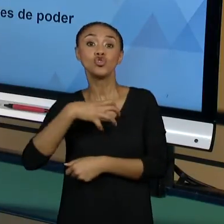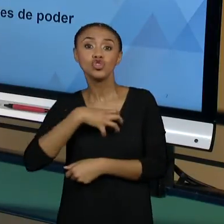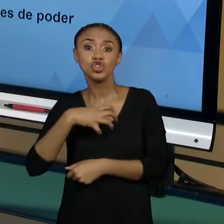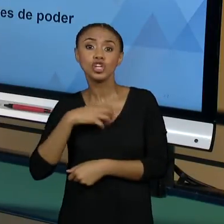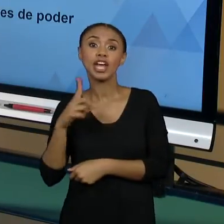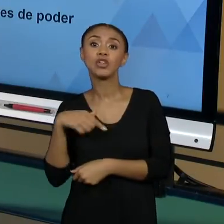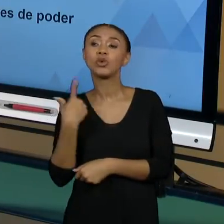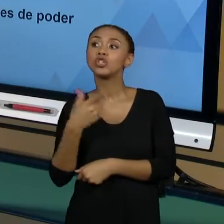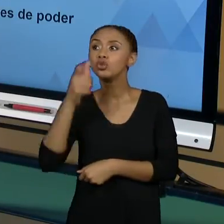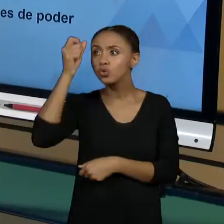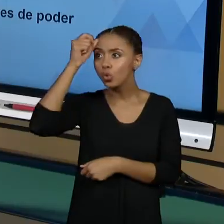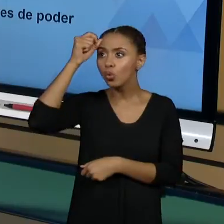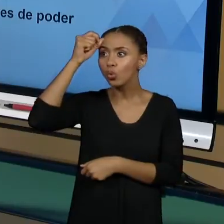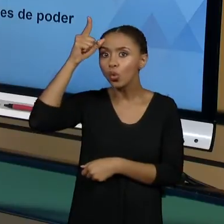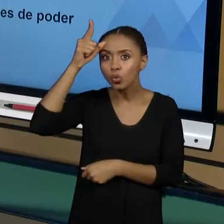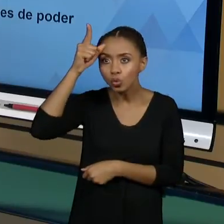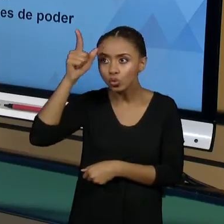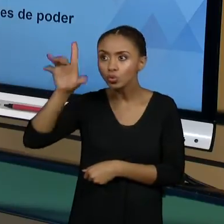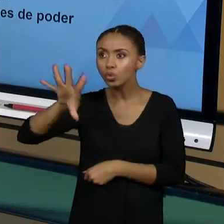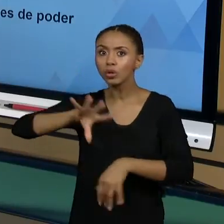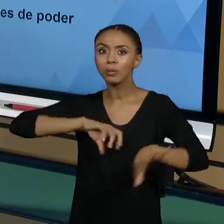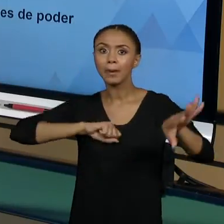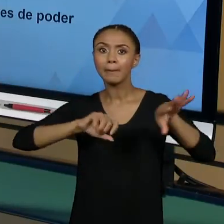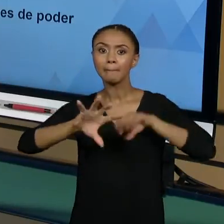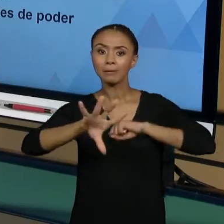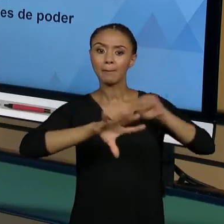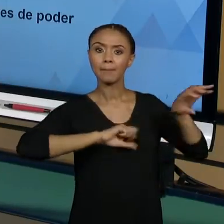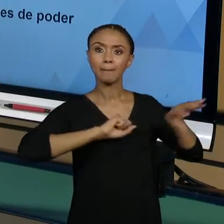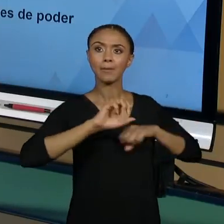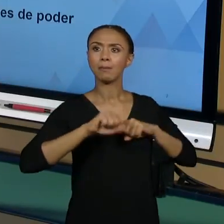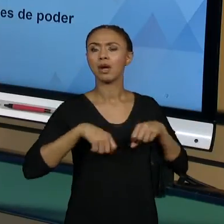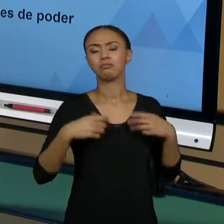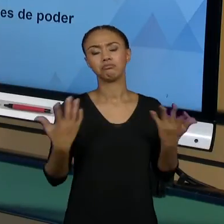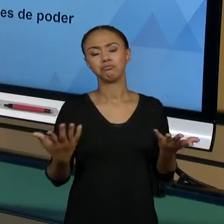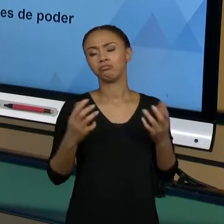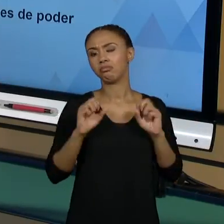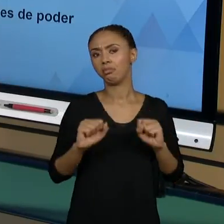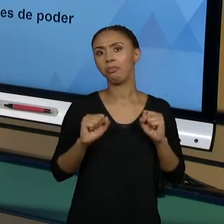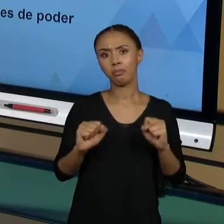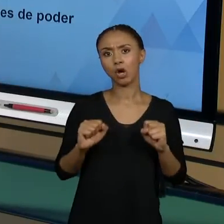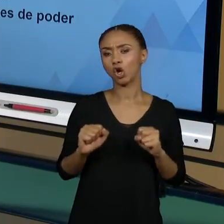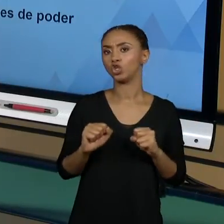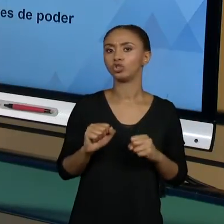CULTURAL, ESSAS MANEIRAS SE DÃO ATRAVÉS DA LINGUAGEM, AS MANEIRAS COMO NÓS SOMOS REGULADOS